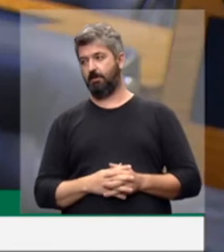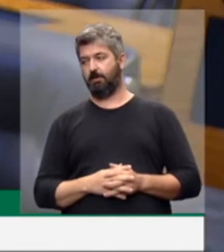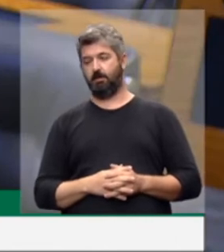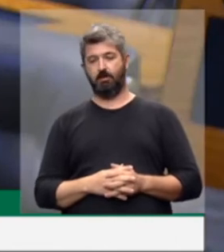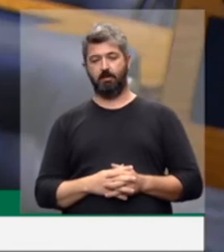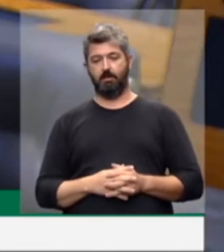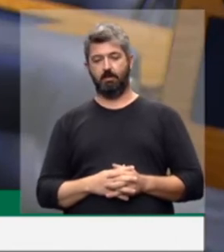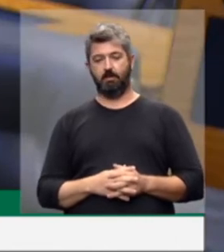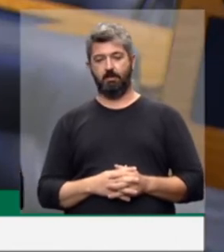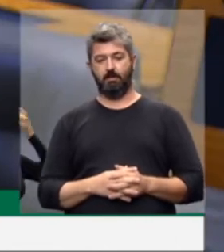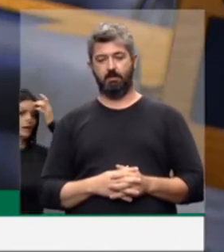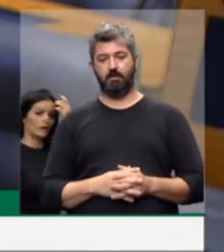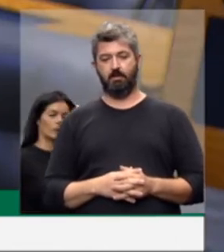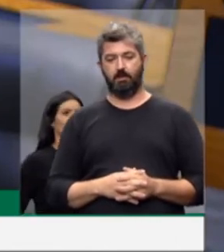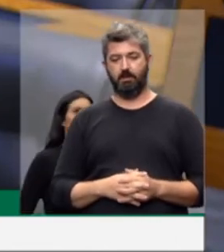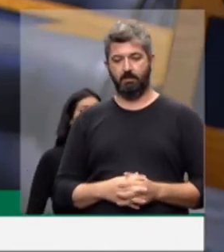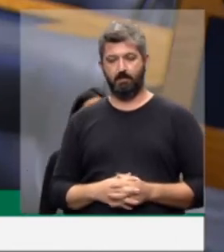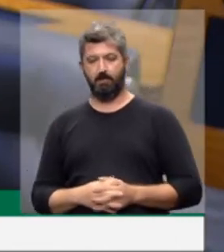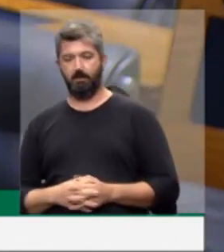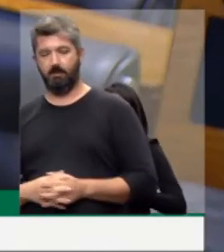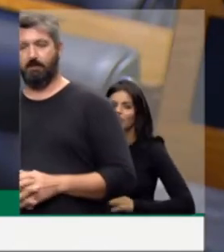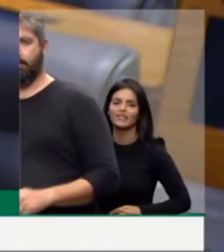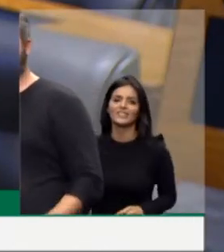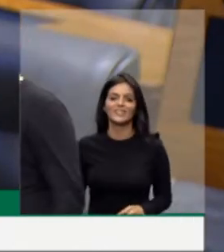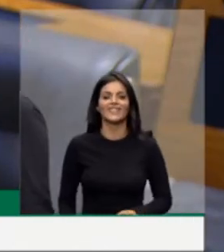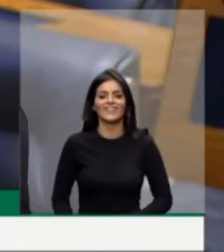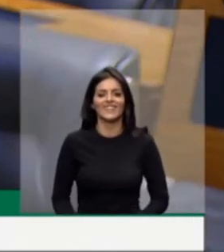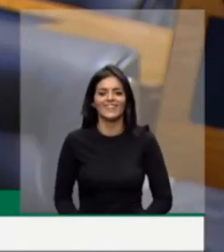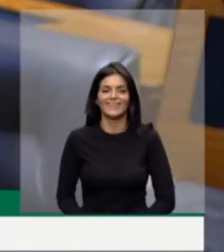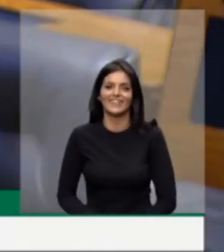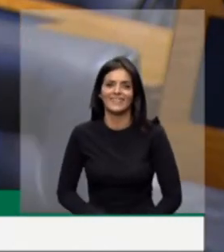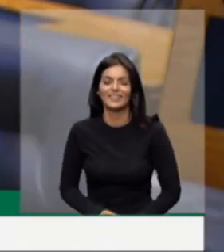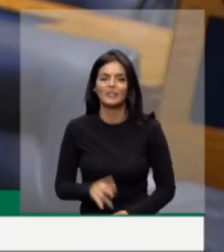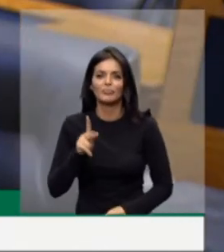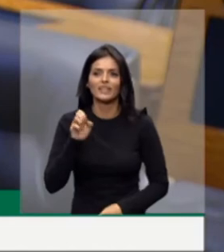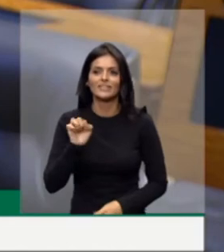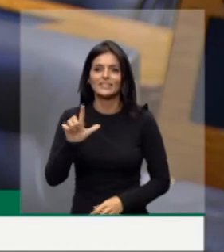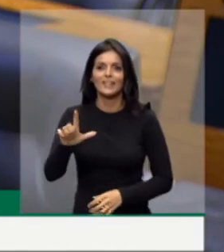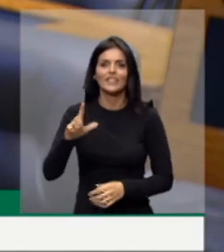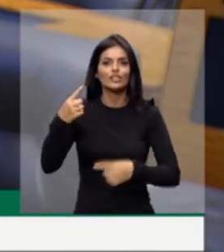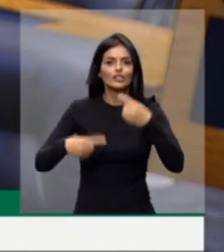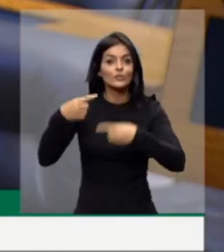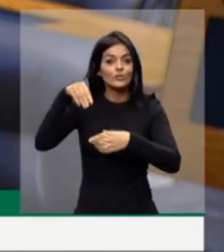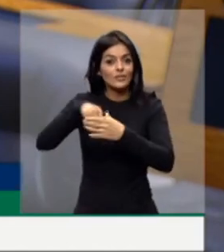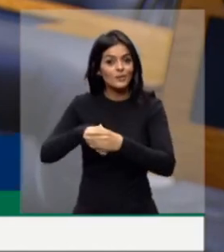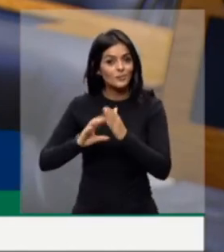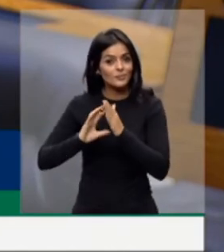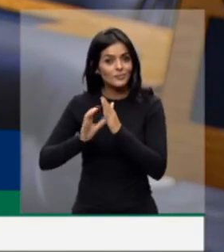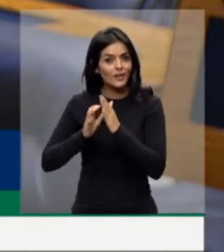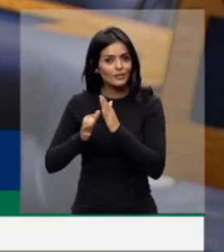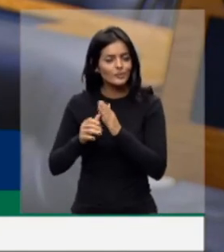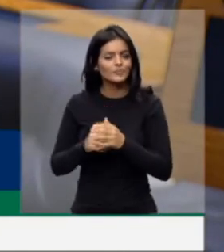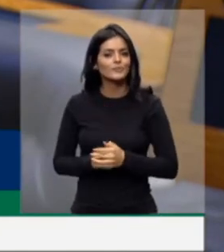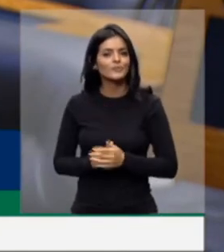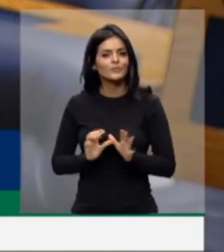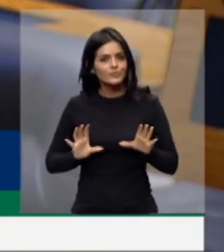[PRESIDENTE]: EU AGRADEÇO O DEPUTADO, COMO VOTA O PSL? -- [DEPUTADO]: PSL TAMBÉM ACOMPANHA ESSA MESMA